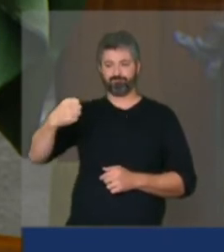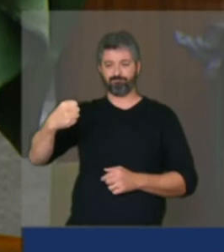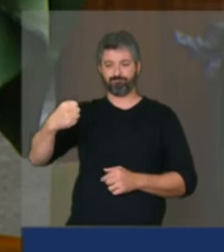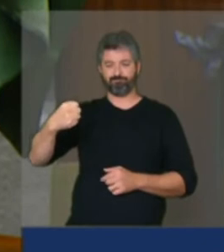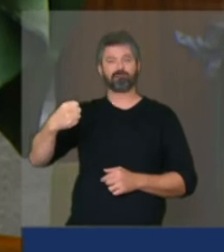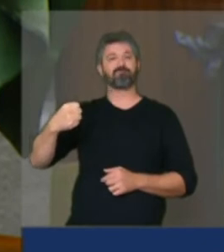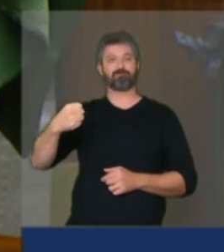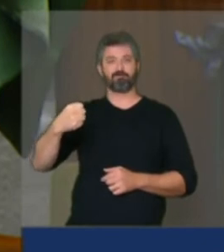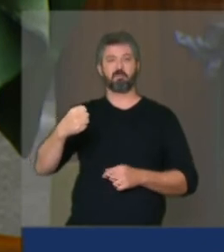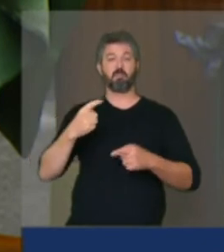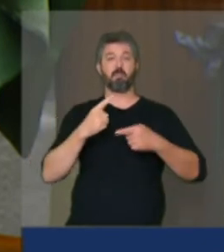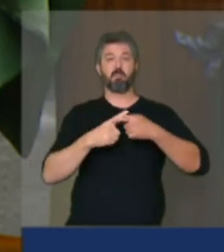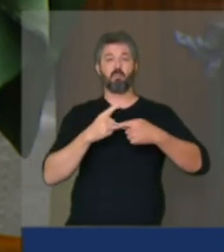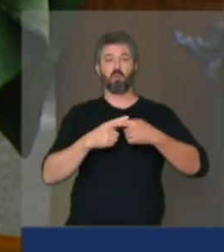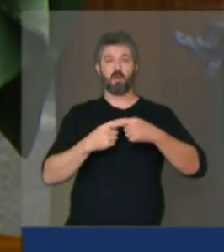CAUSA DE COMENTÁRIOS NAS REDES SOCIAIS. EU TENHO UM